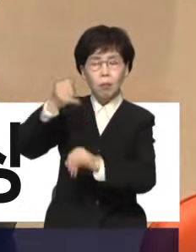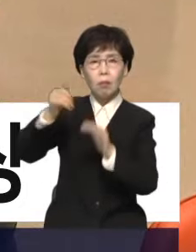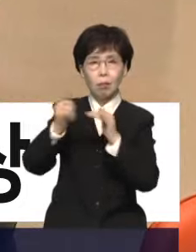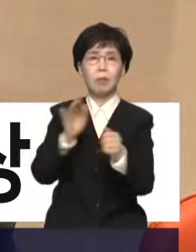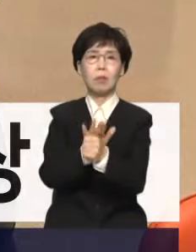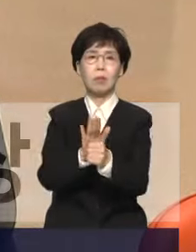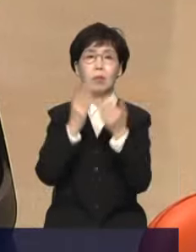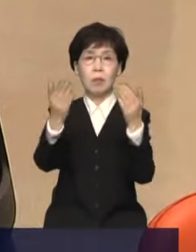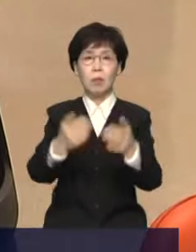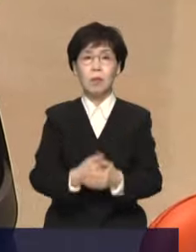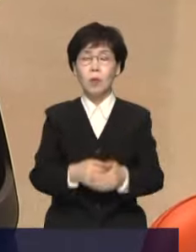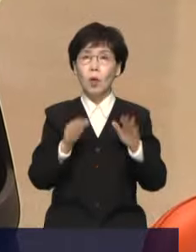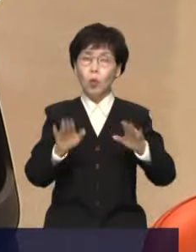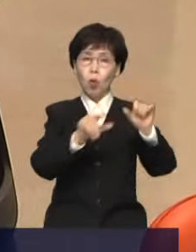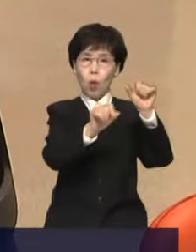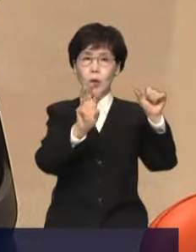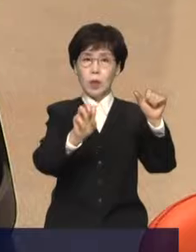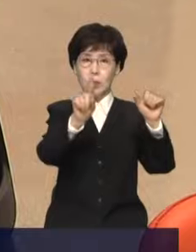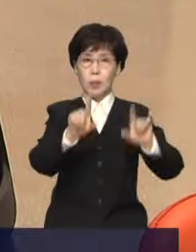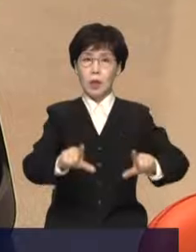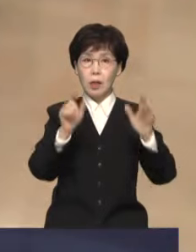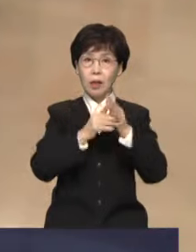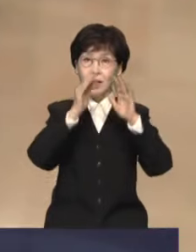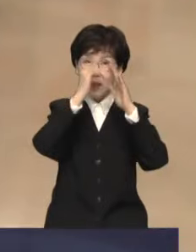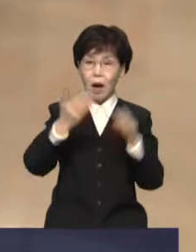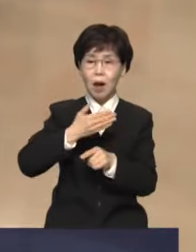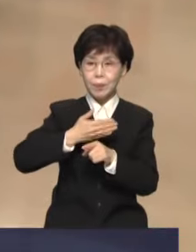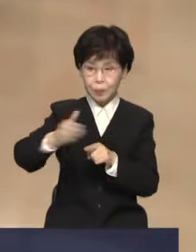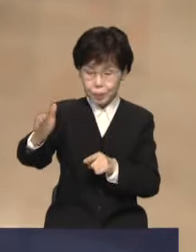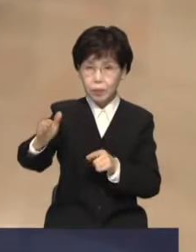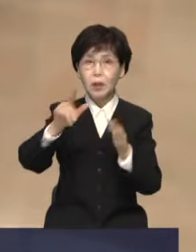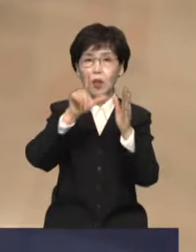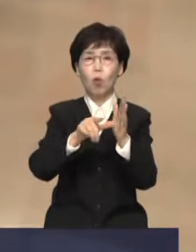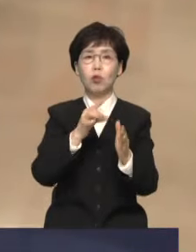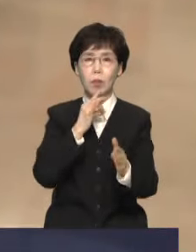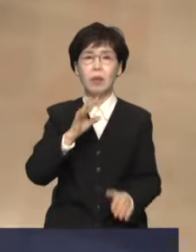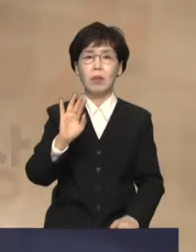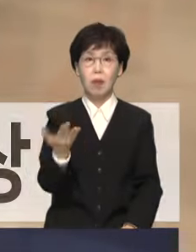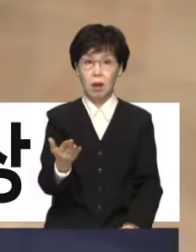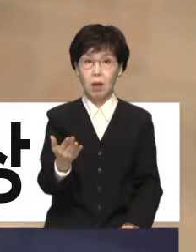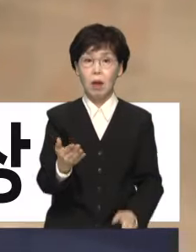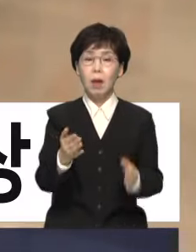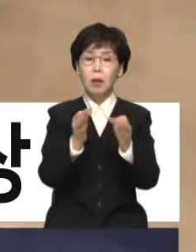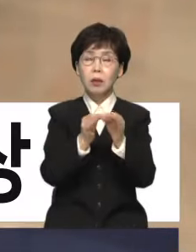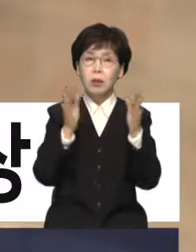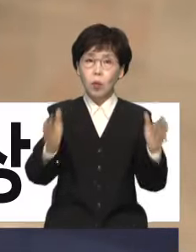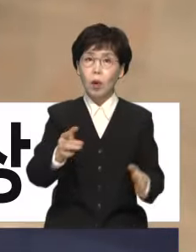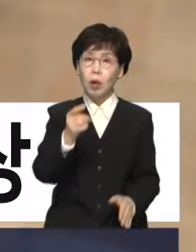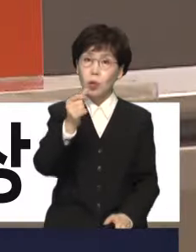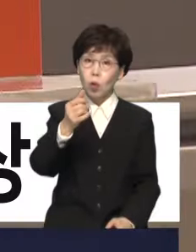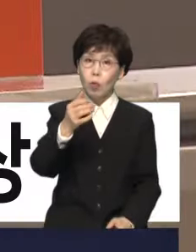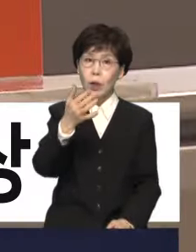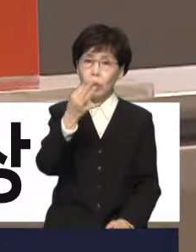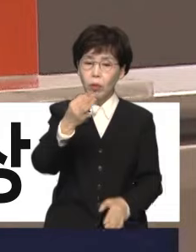지원 대상입니다. 오는 5월 31일까지 전액 상환하는 경우에 한합니다. 해당 기간에 소액 연체가 발생한 개인은